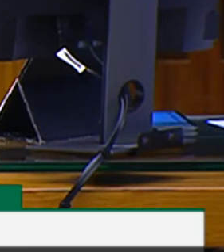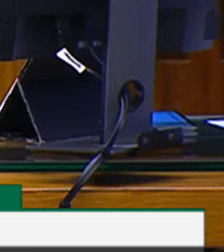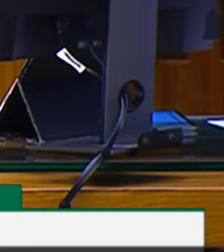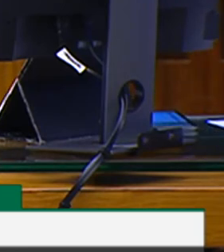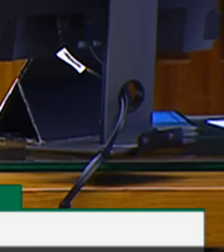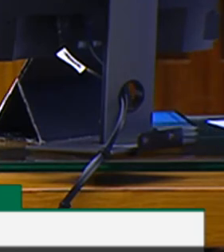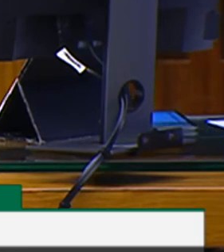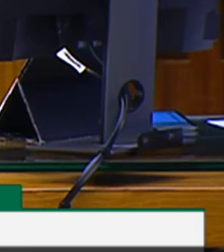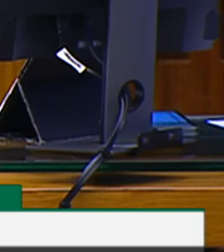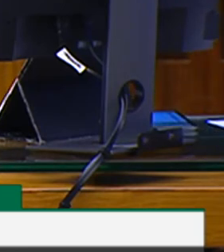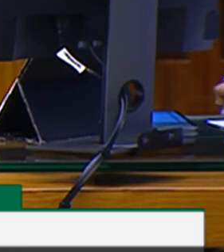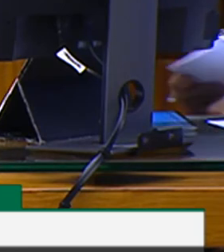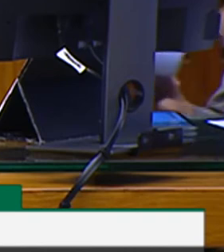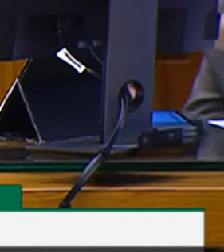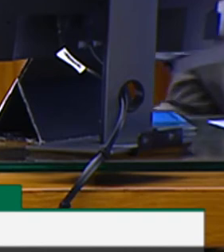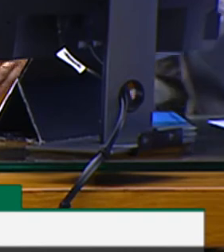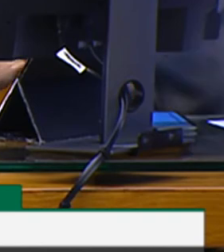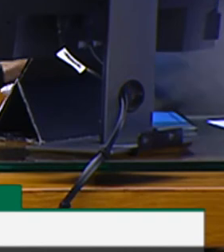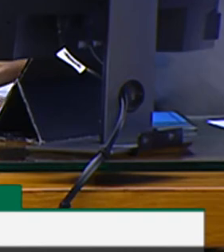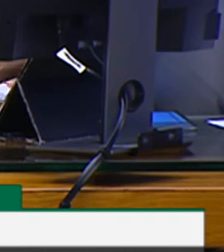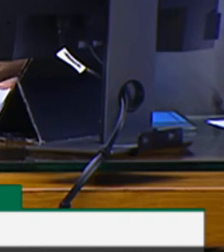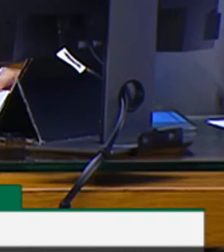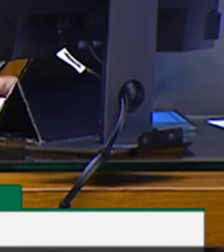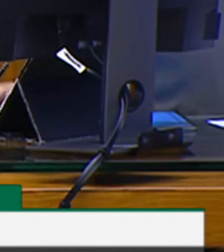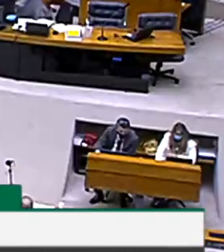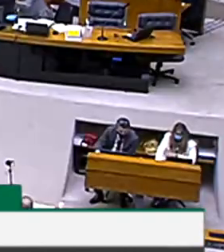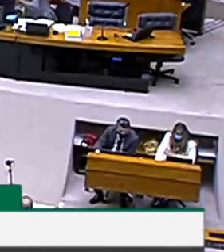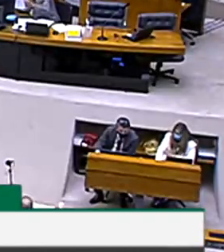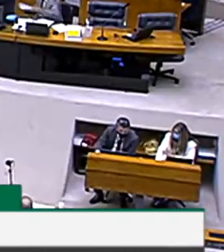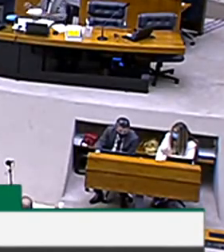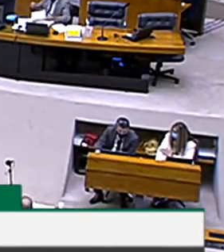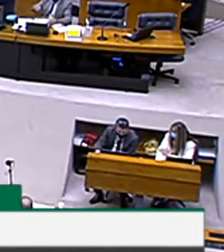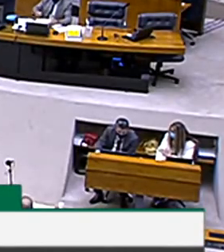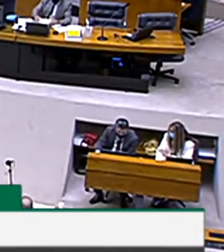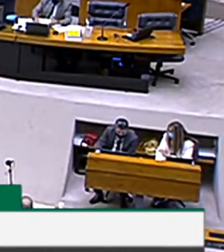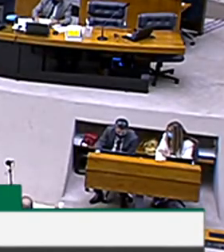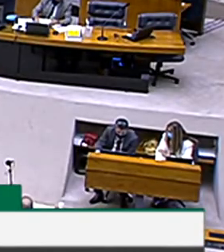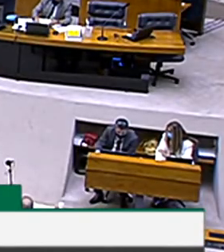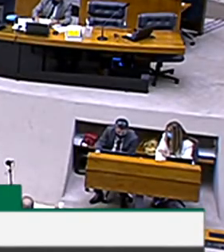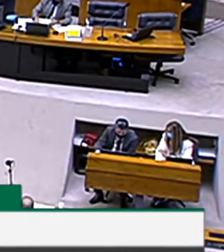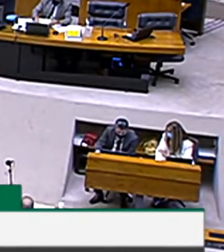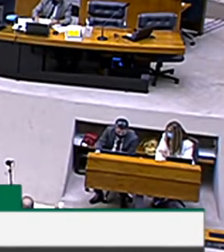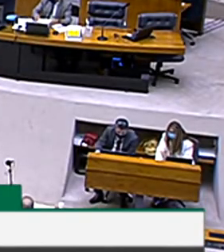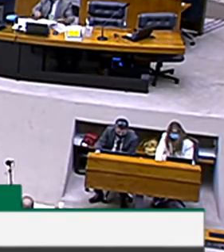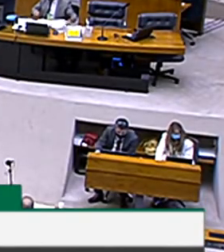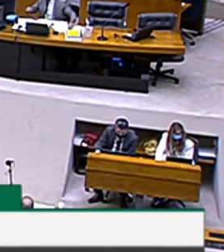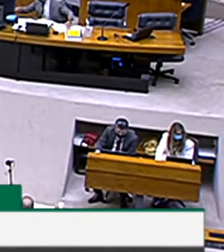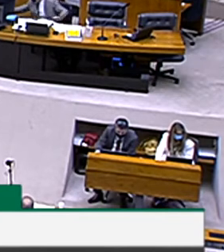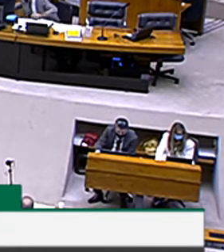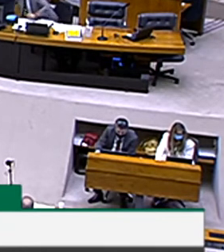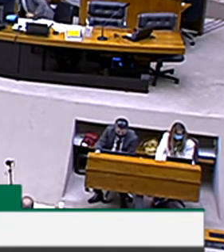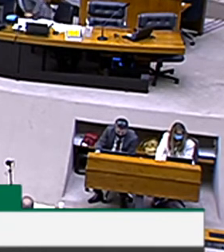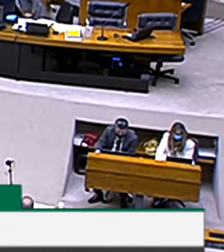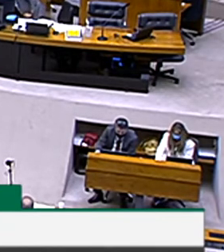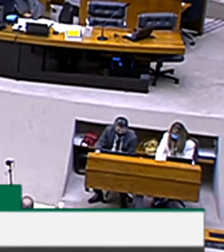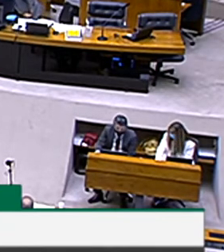PROVISÓRIA N° 998 E 1003 DE 2020, E PROJETO HAVERÁ MATÉRIA SOBRE A MESA PARA DELIBERAÇÃO. ESTÁENCERRADA